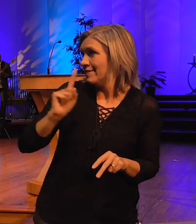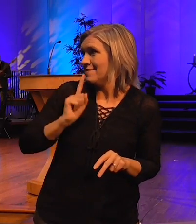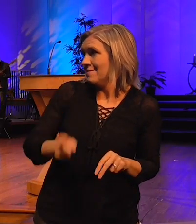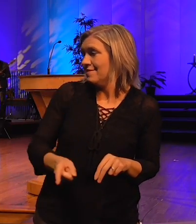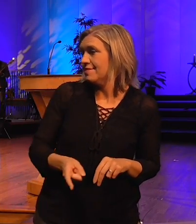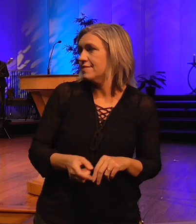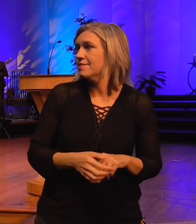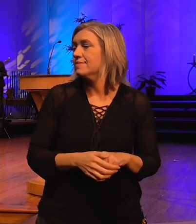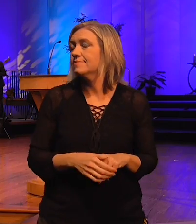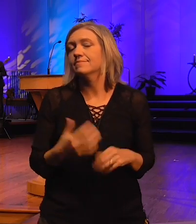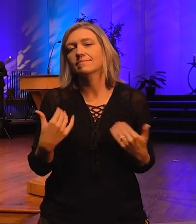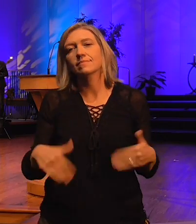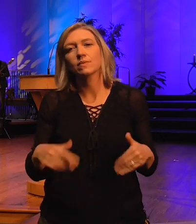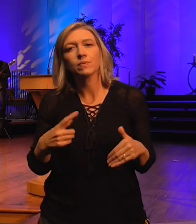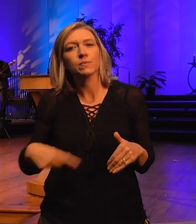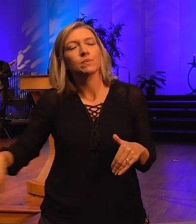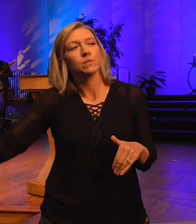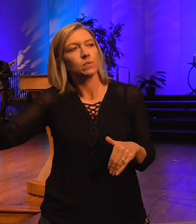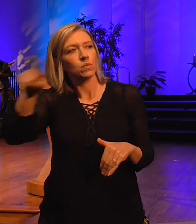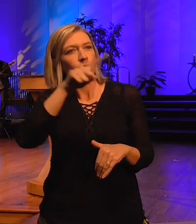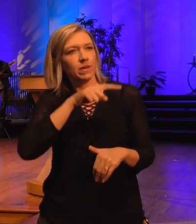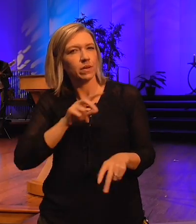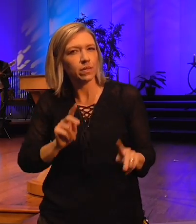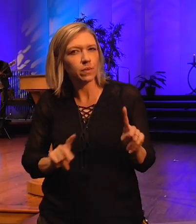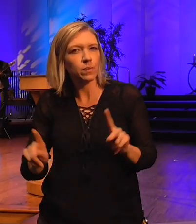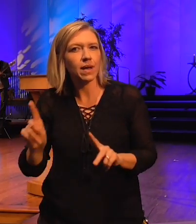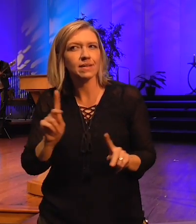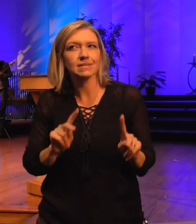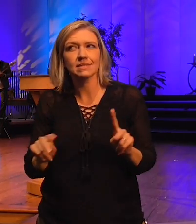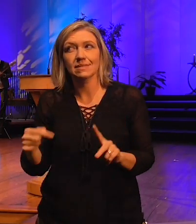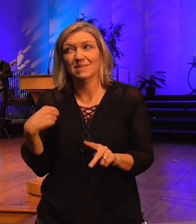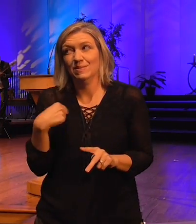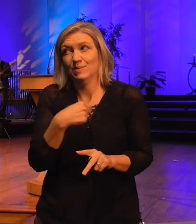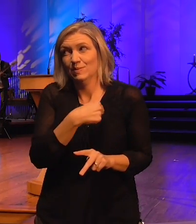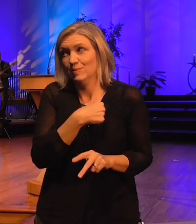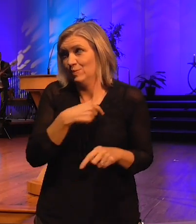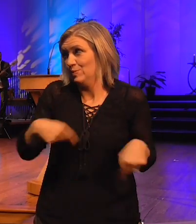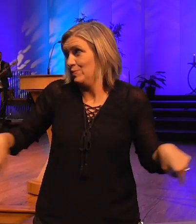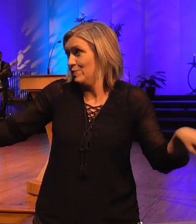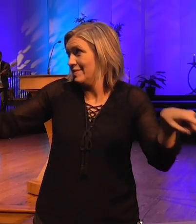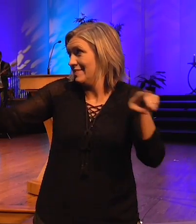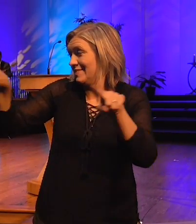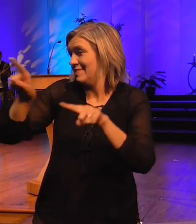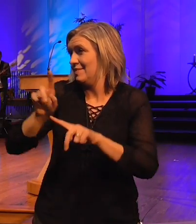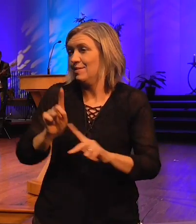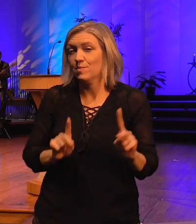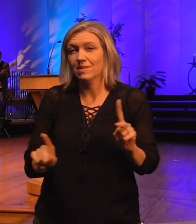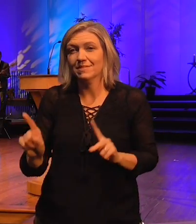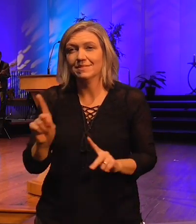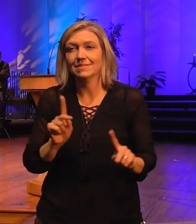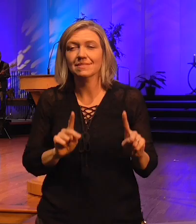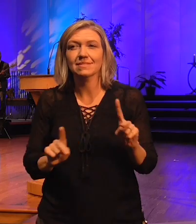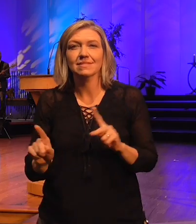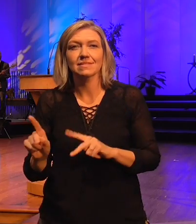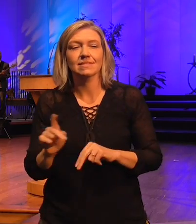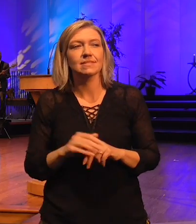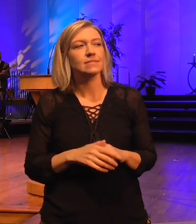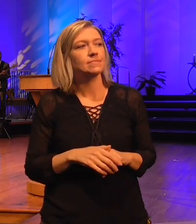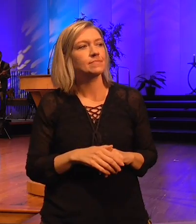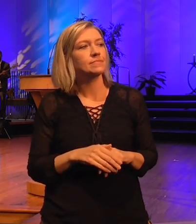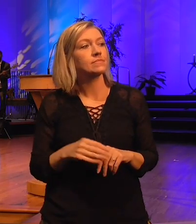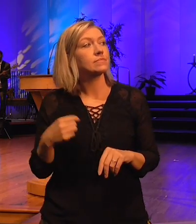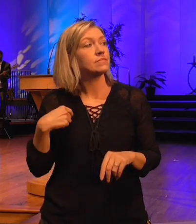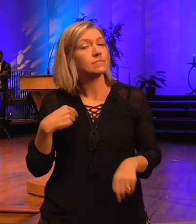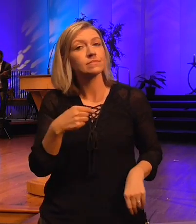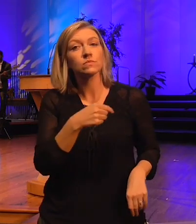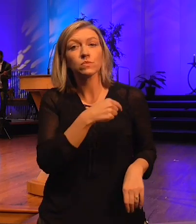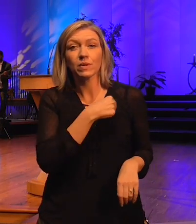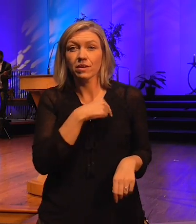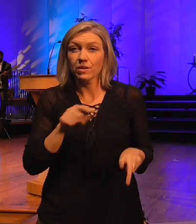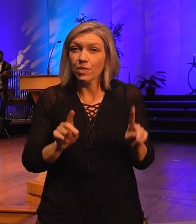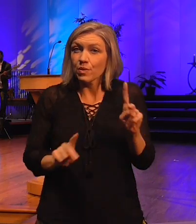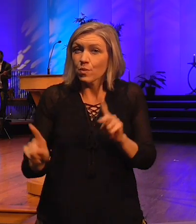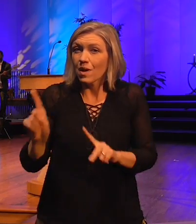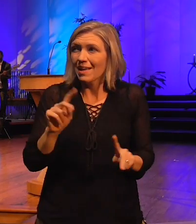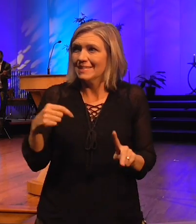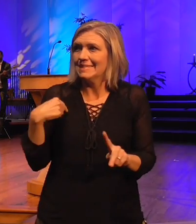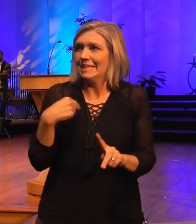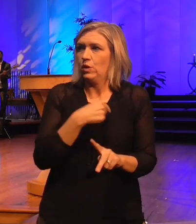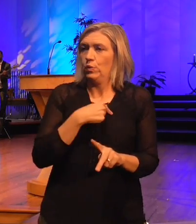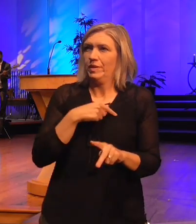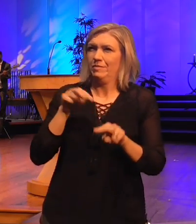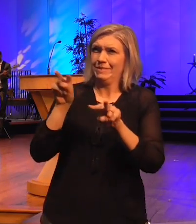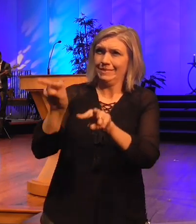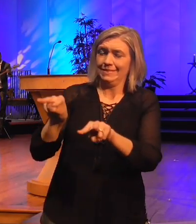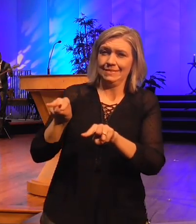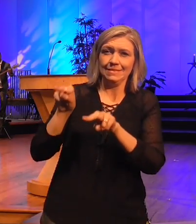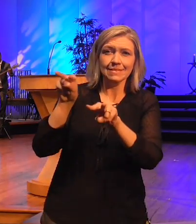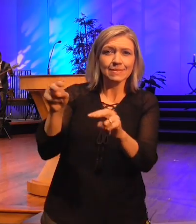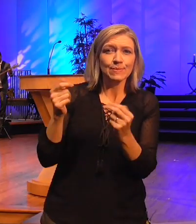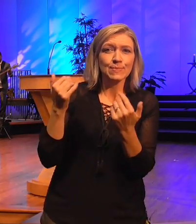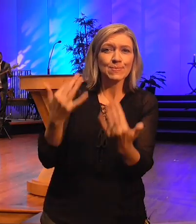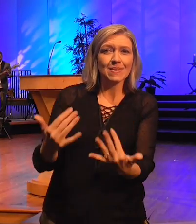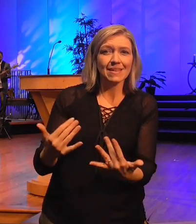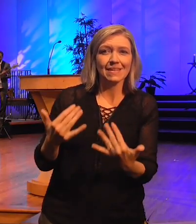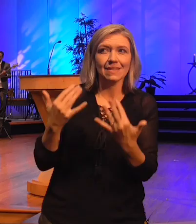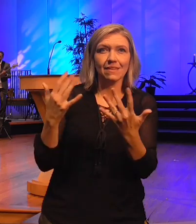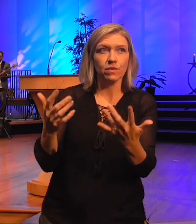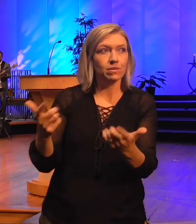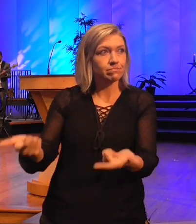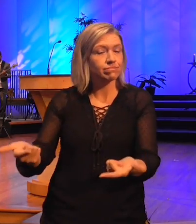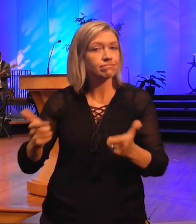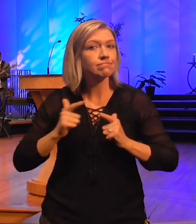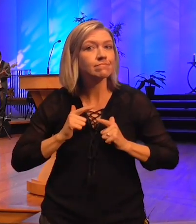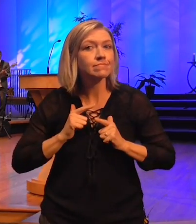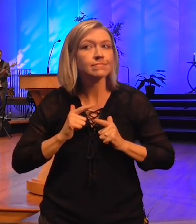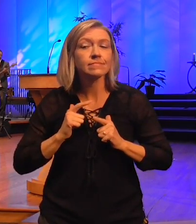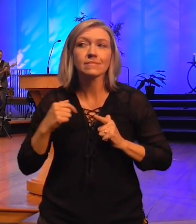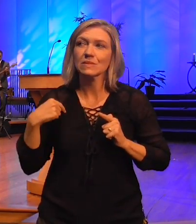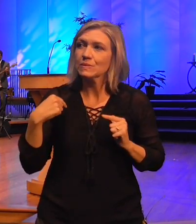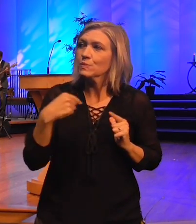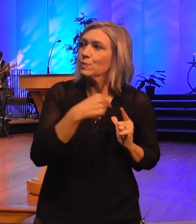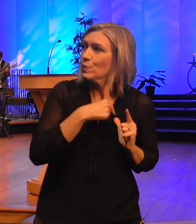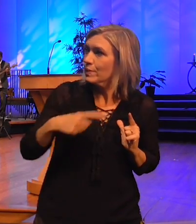oh somos los los que somos somos los que hemos estado esperando somos los que